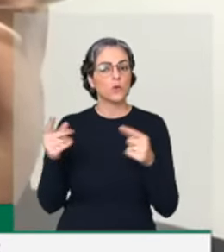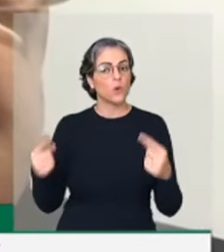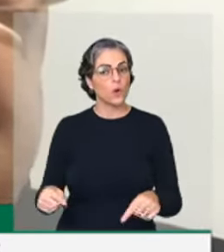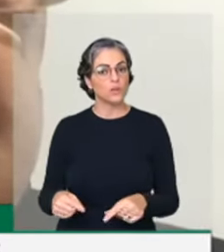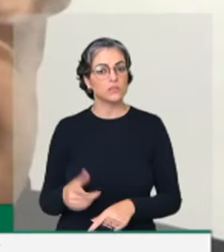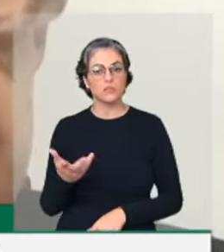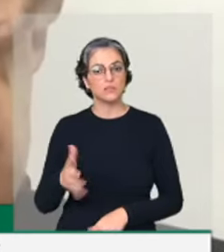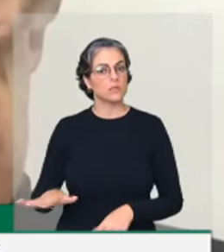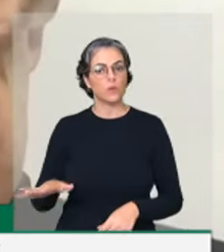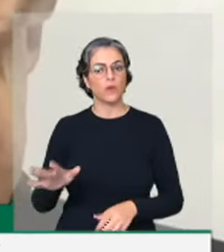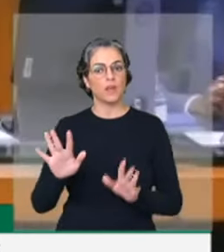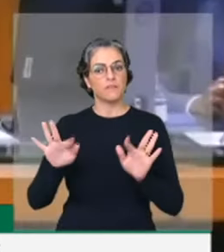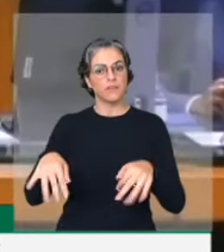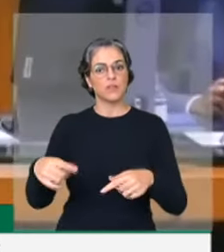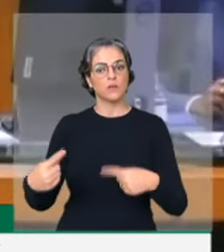ENCAMINHA... DEPUTADO, COMO O